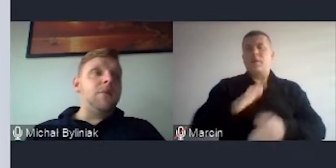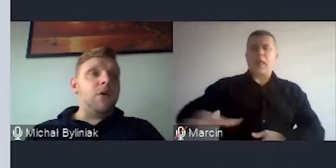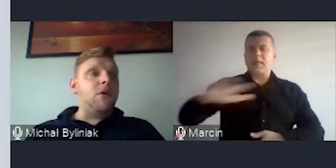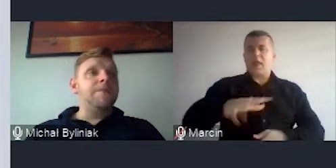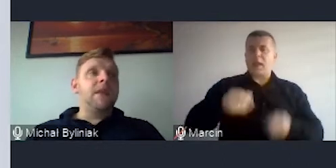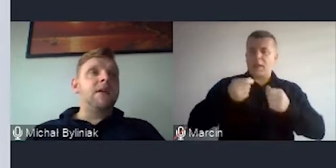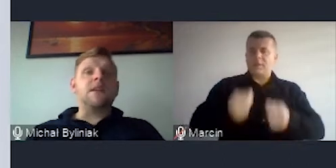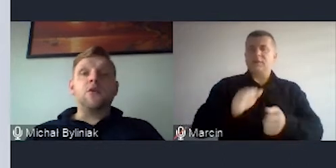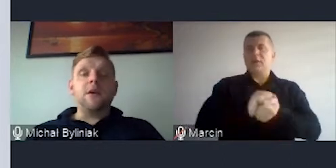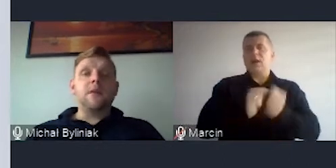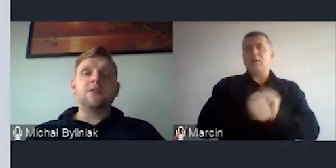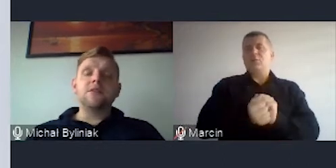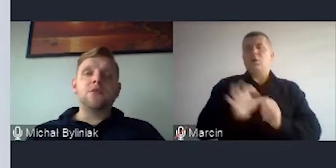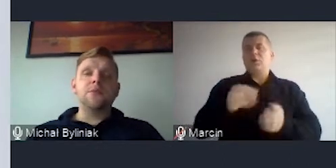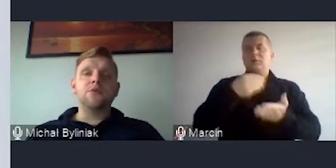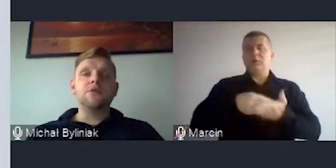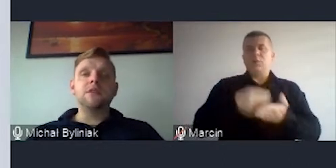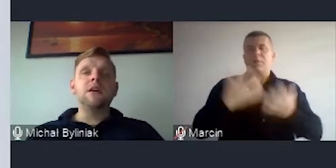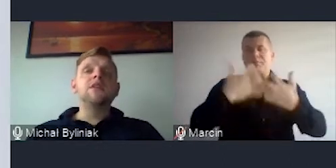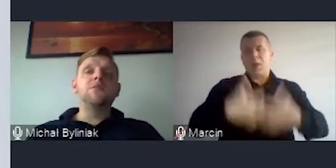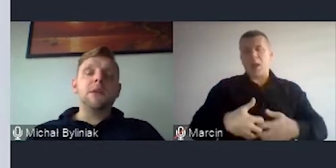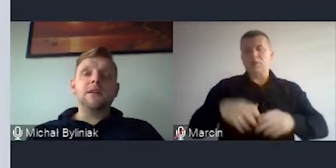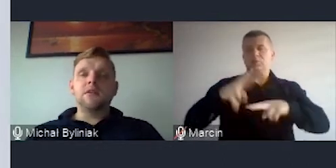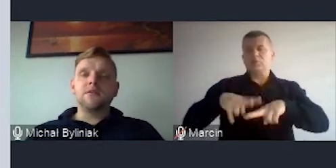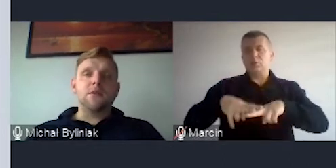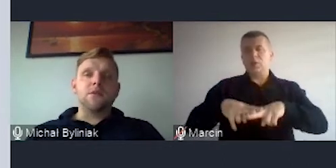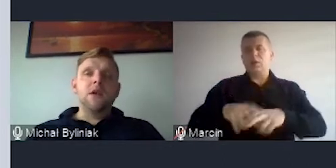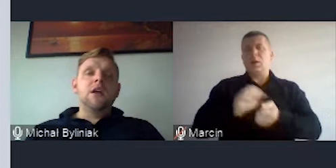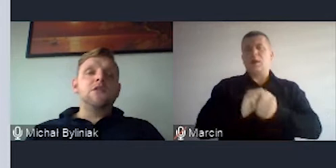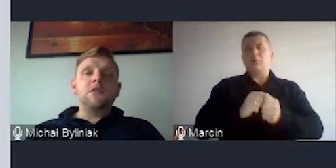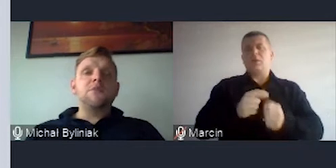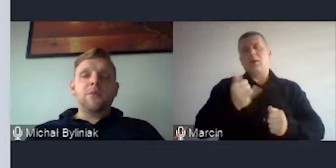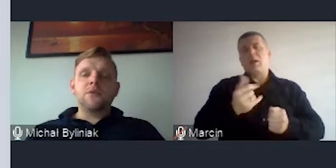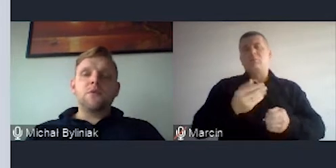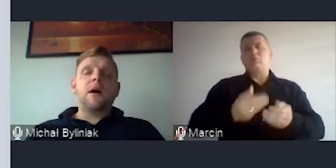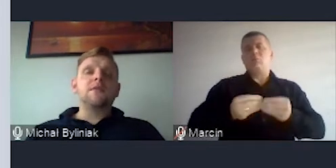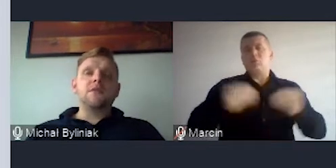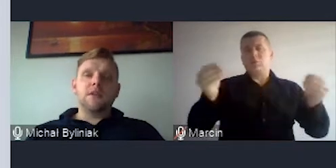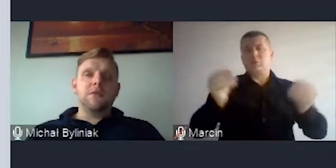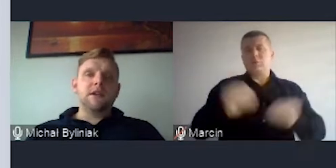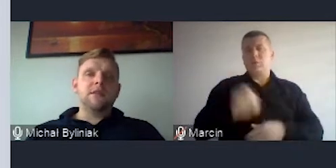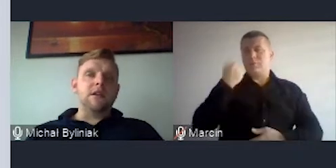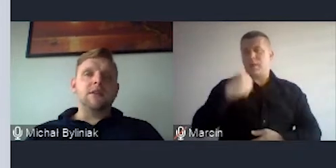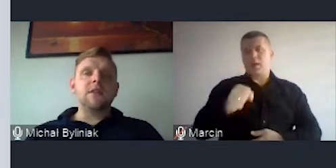albo o zakupie maszyn, zakupie urządzeń czy badań i rozwoju. To jest po prostu bardzo rozległe zagadnienie.